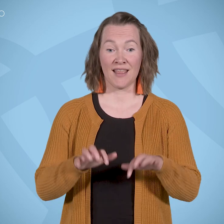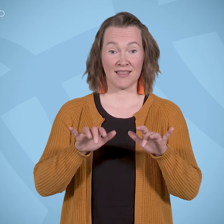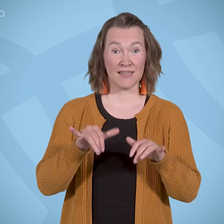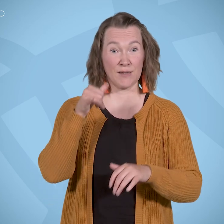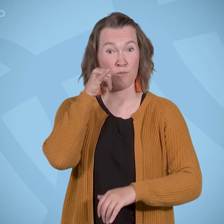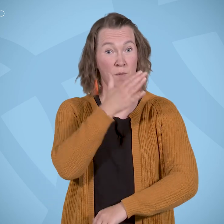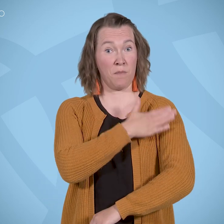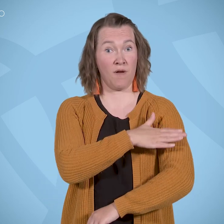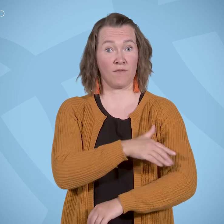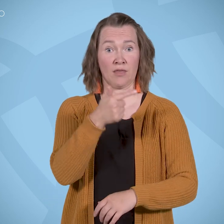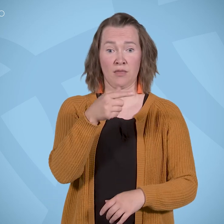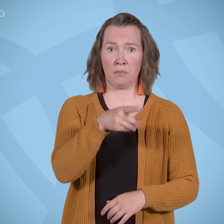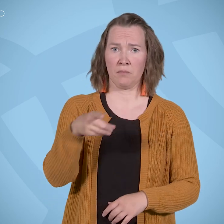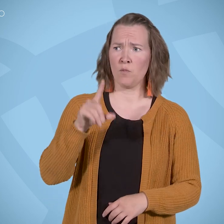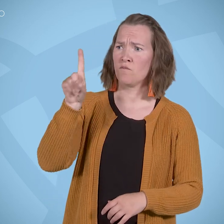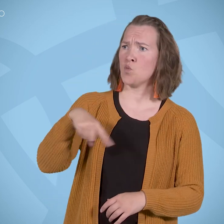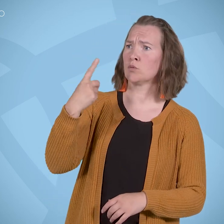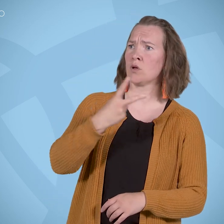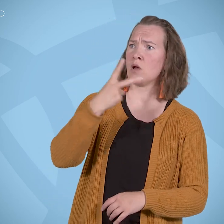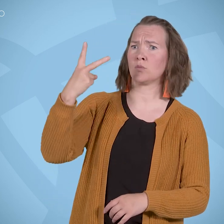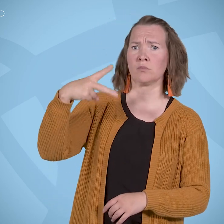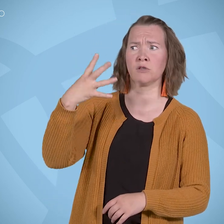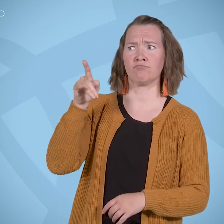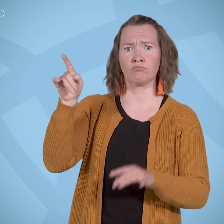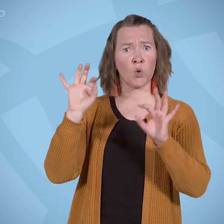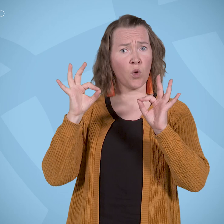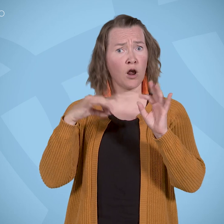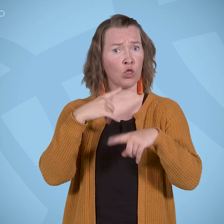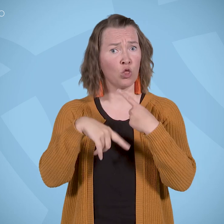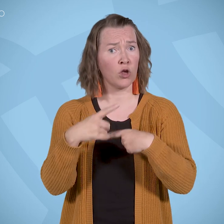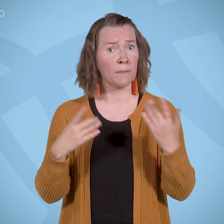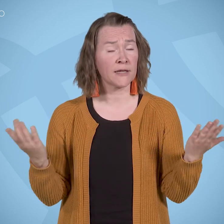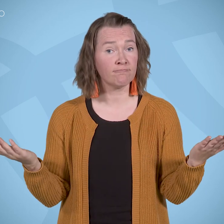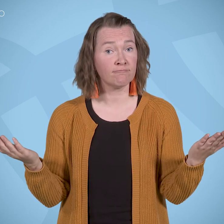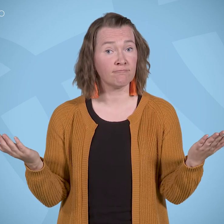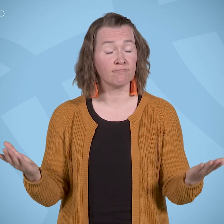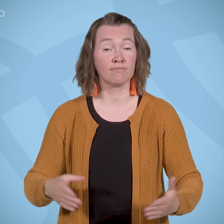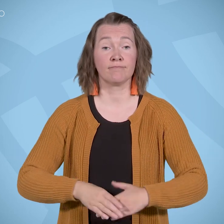Kuinka tekstipuhelupalvelu (TPP) toimii vuonna 2024?